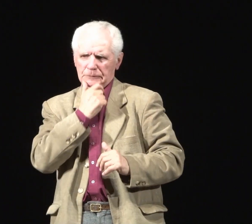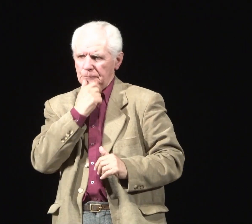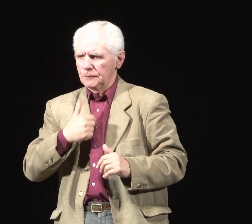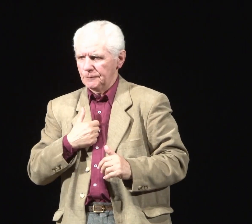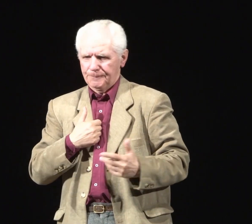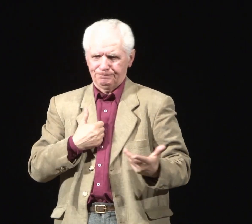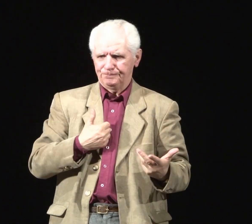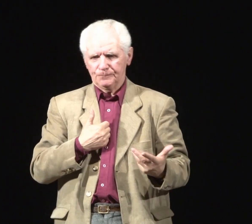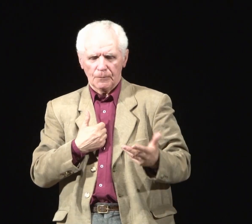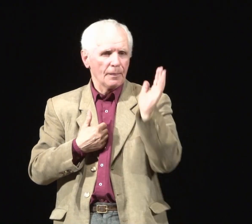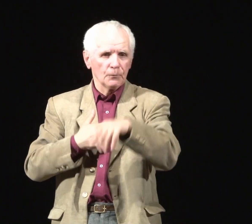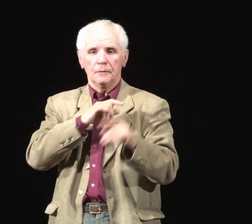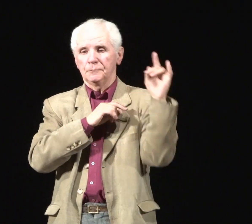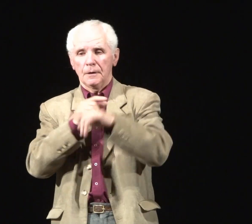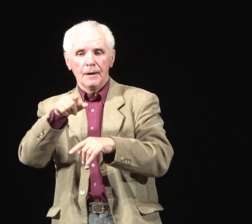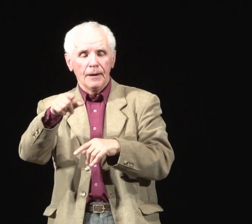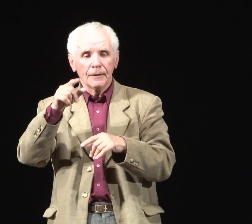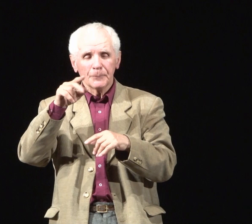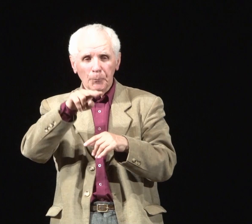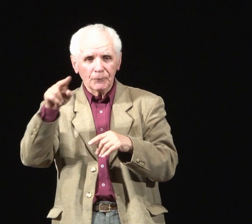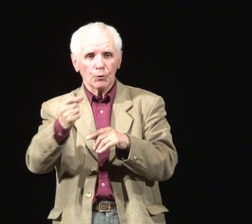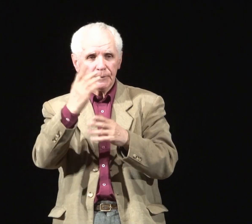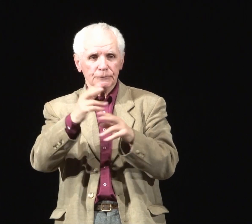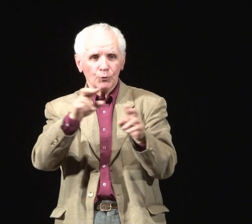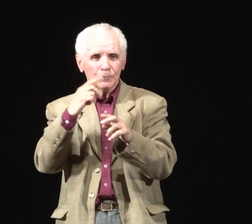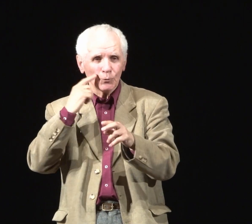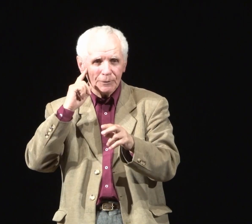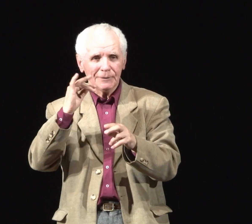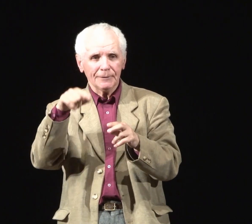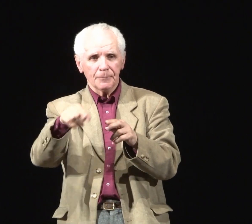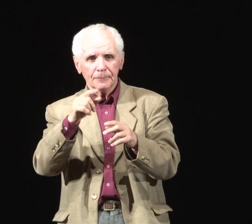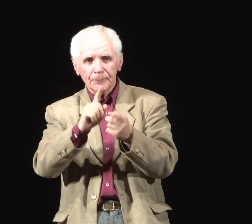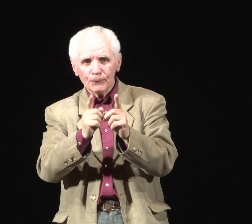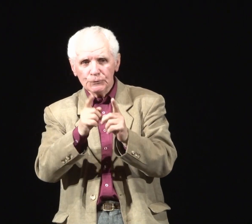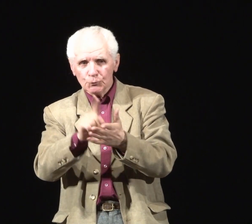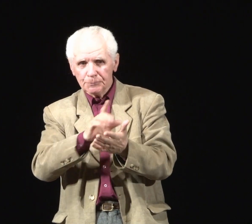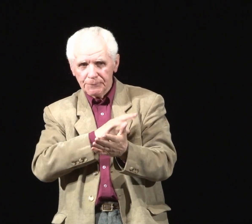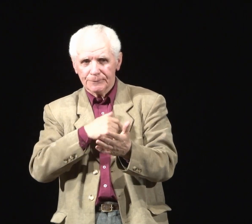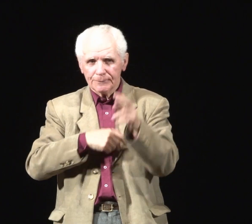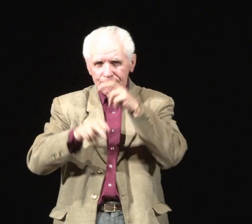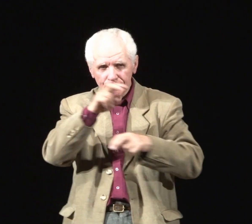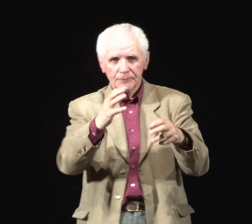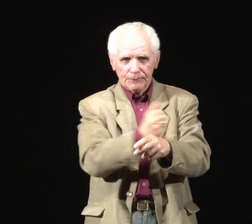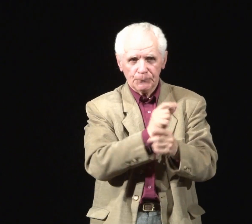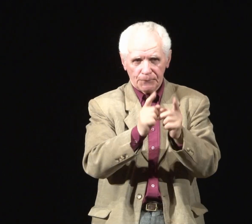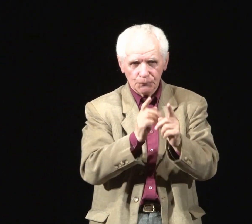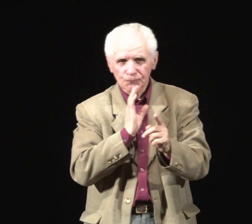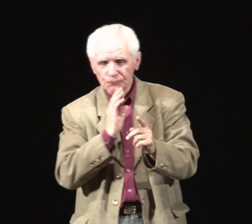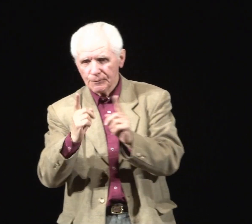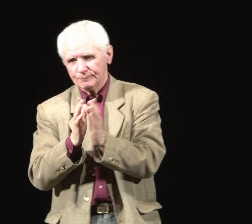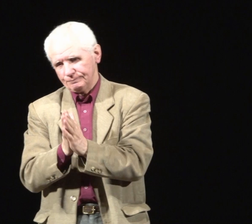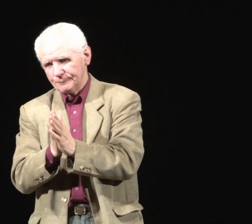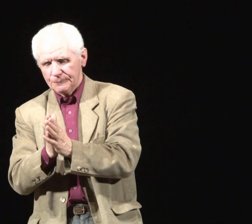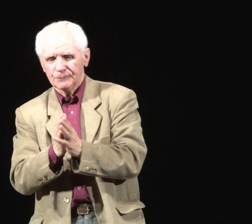Ну ладно, я нашел в Петропавловске клуб глухих и там - переводчика